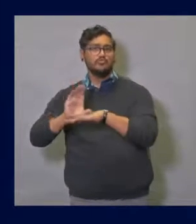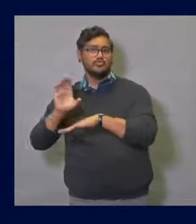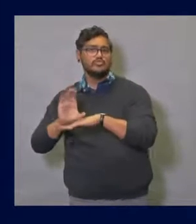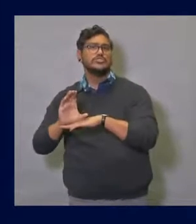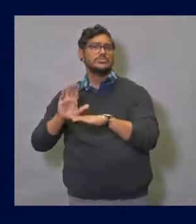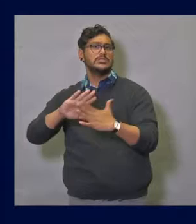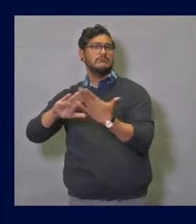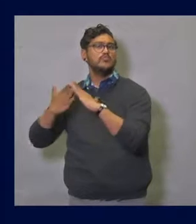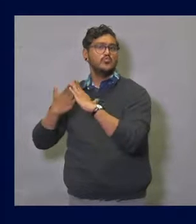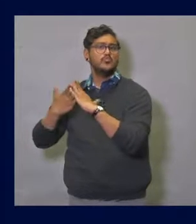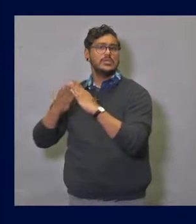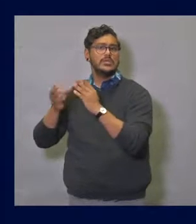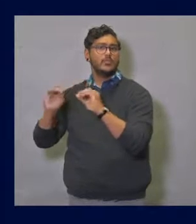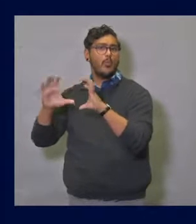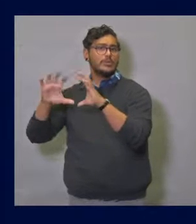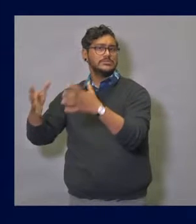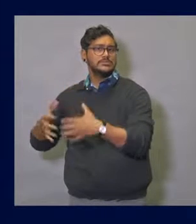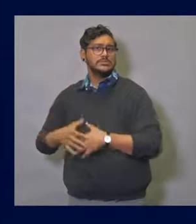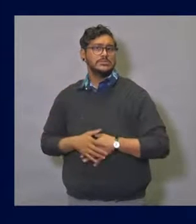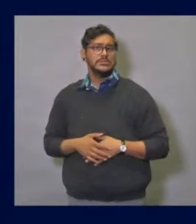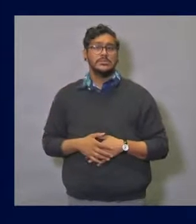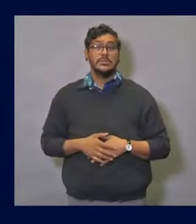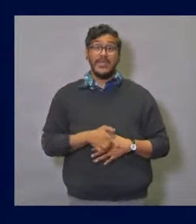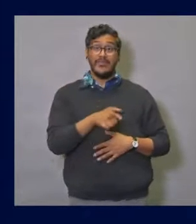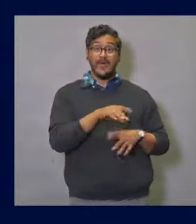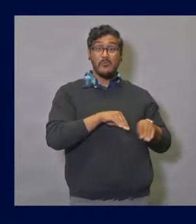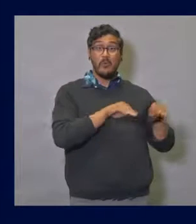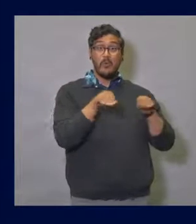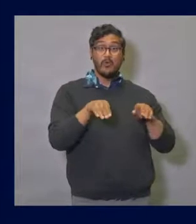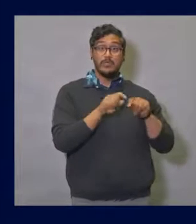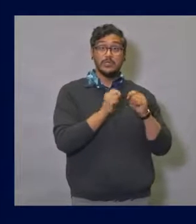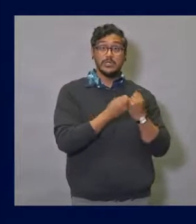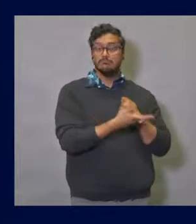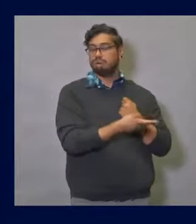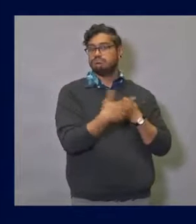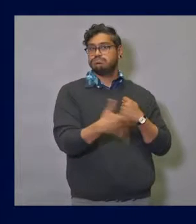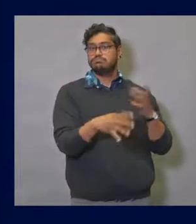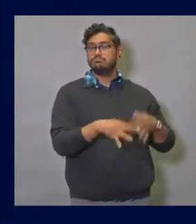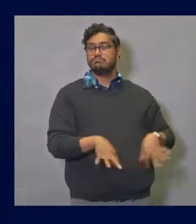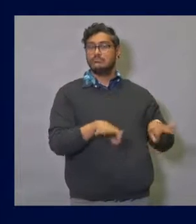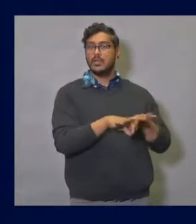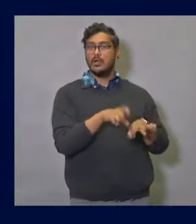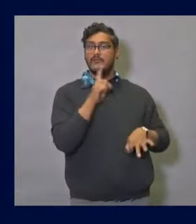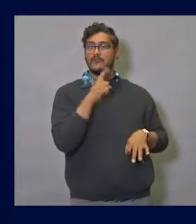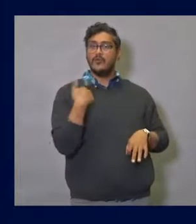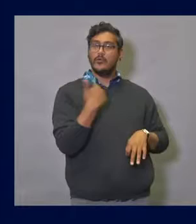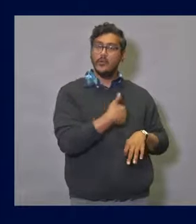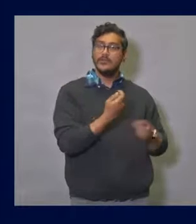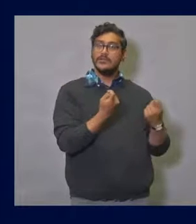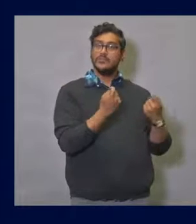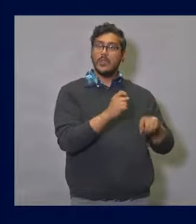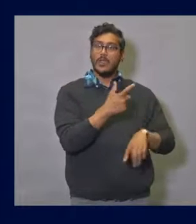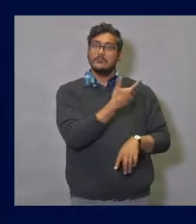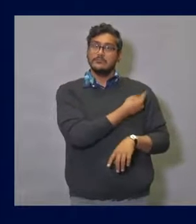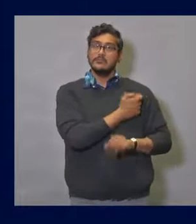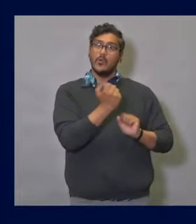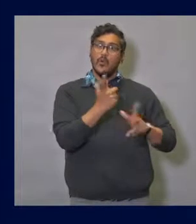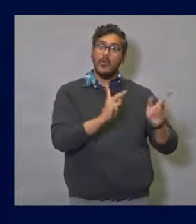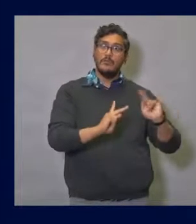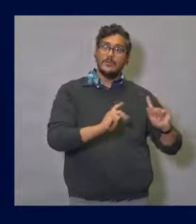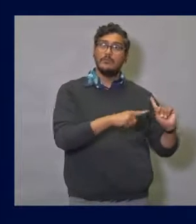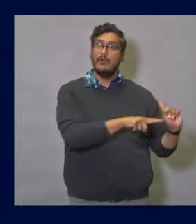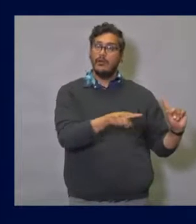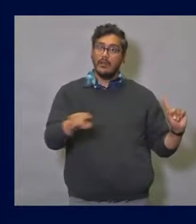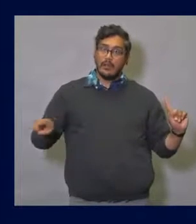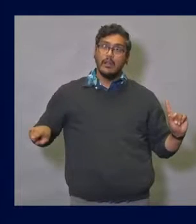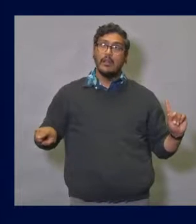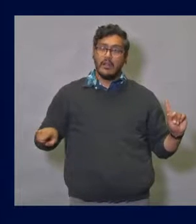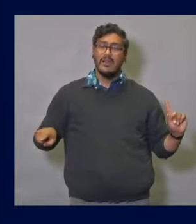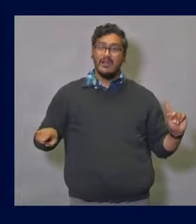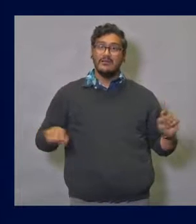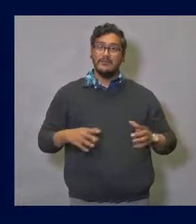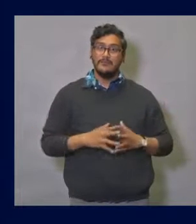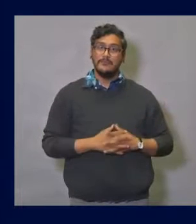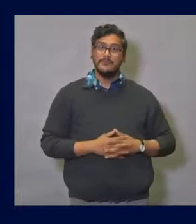ADMINISTRAR VACUNAS ESTA SEMANA